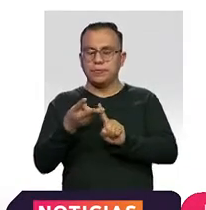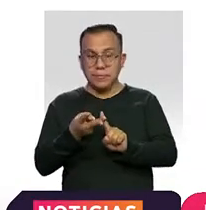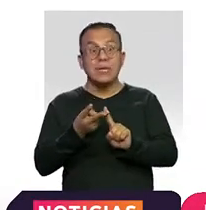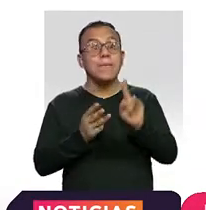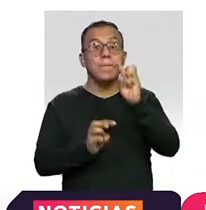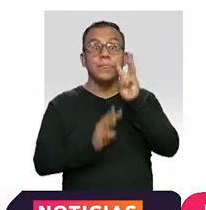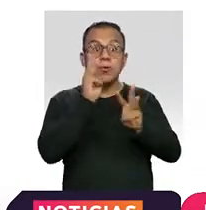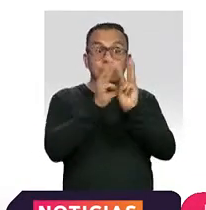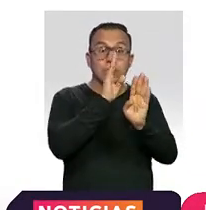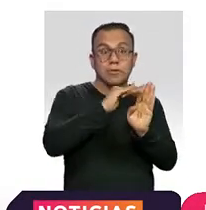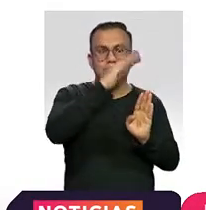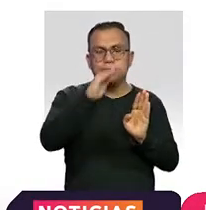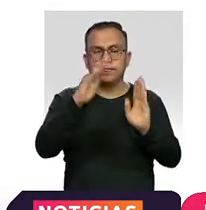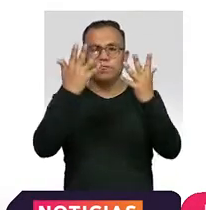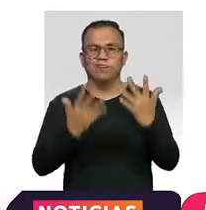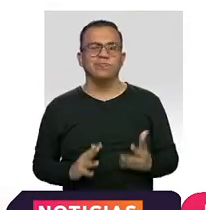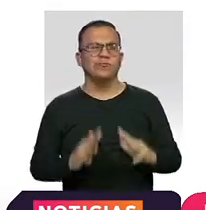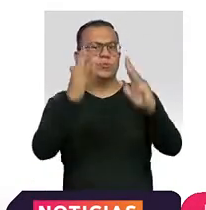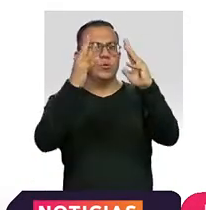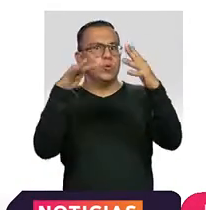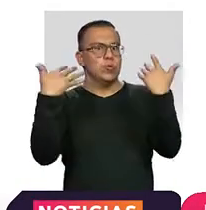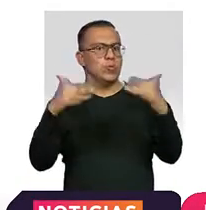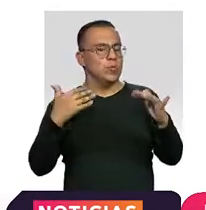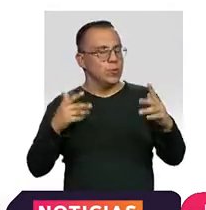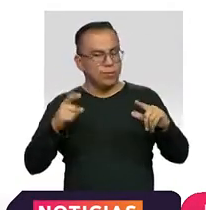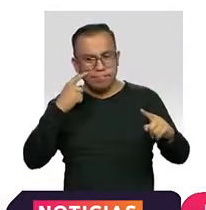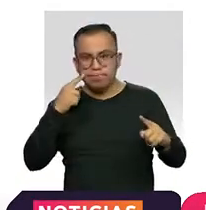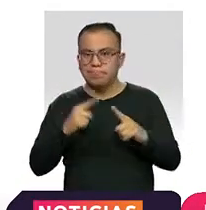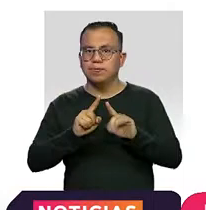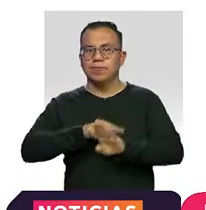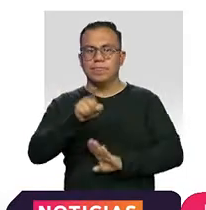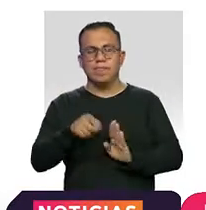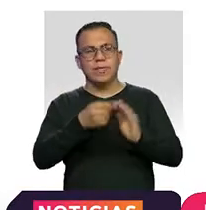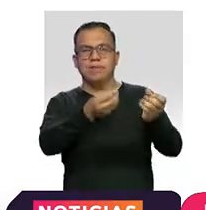Y PARA ESTA OPORTUNIDAD NOS HEMOS UNIDO CON UNIVERSIA AL